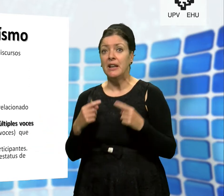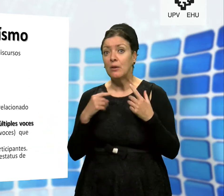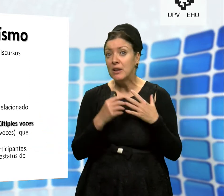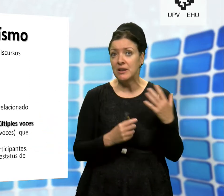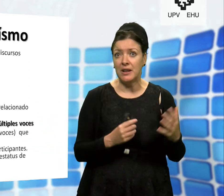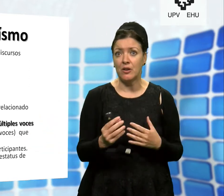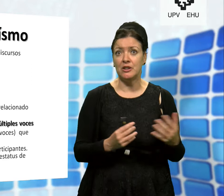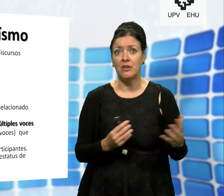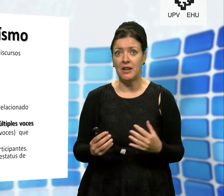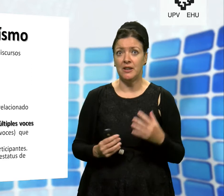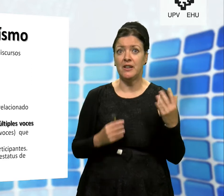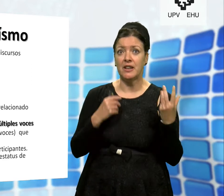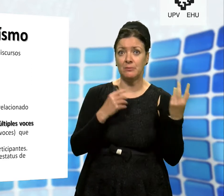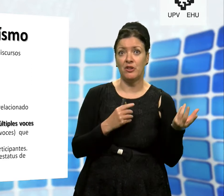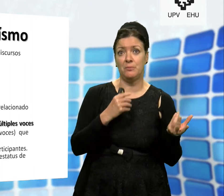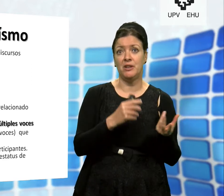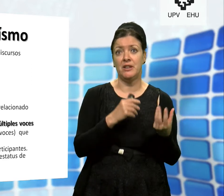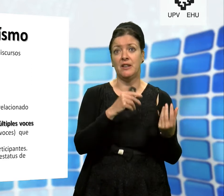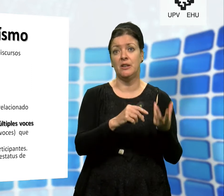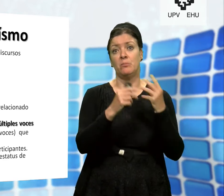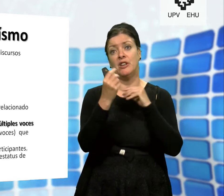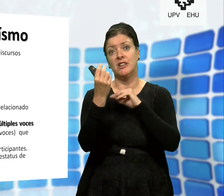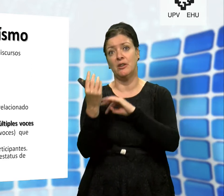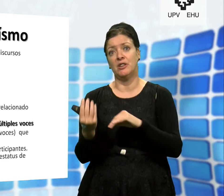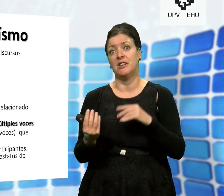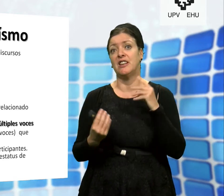En algunas interacciones sociales, ciertas voces pueden tratar de imponerse a otras,